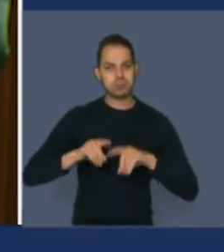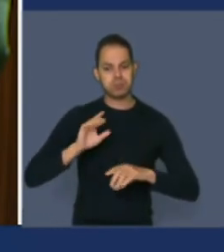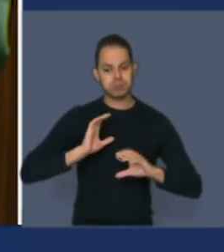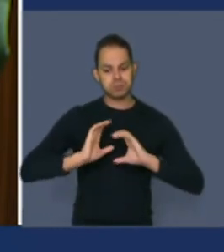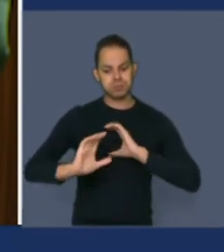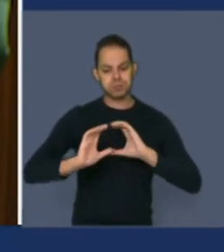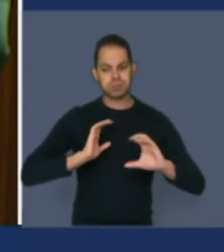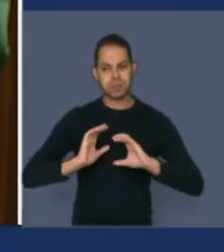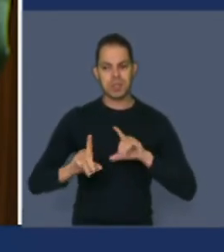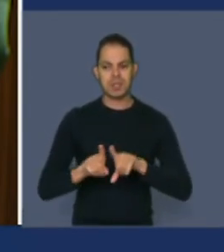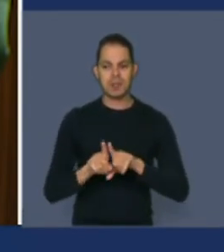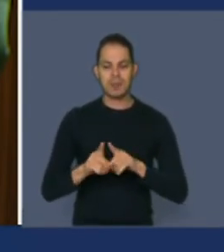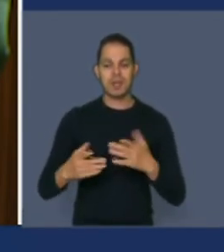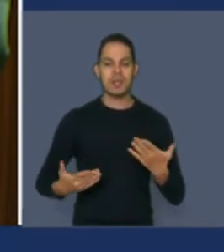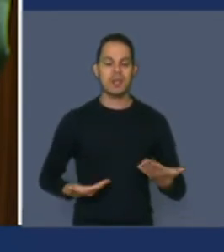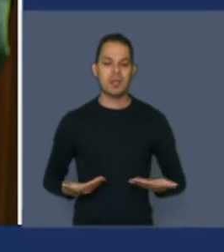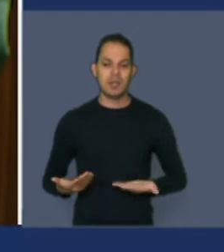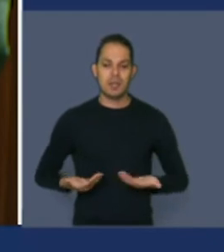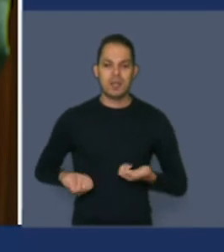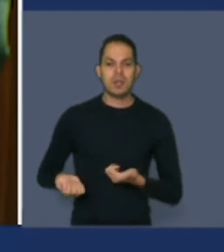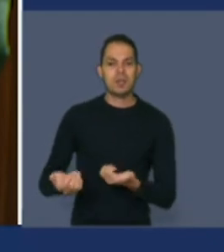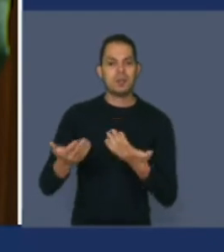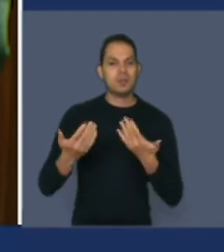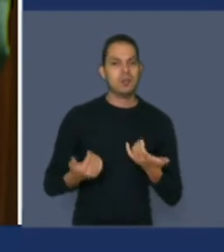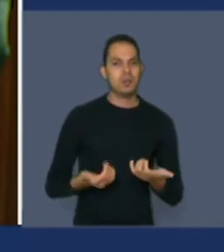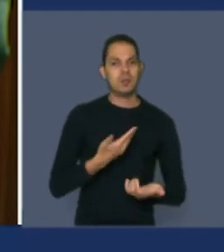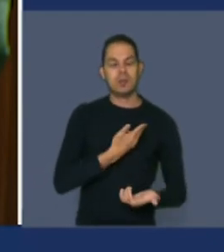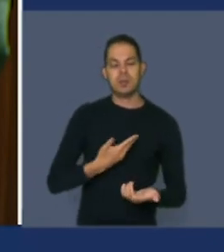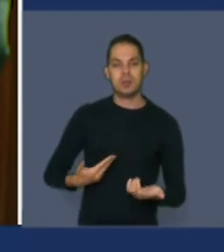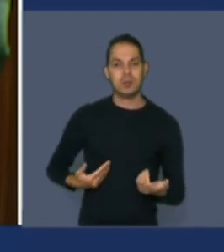VEM PRESTAR UM SERVIÇO PARA O PODER PÚBLICO LEVAR EM SIGILO DOCUMENTOS, TRANSPORTAR